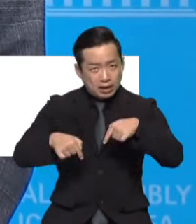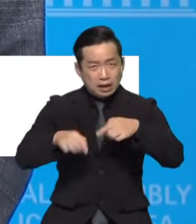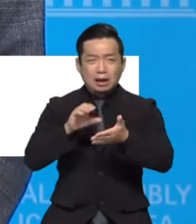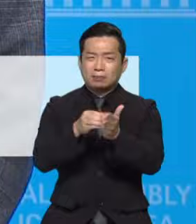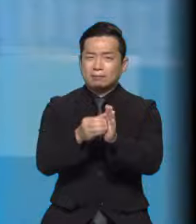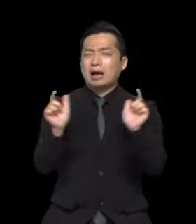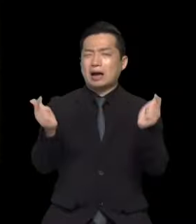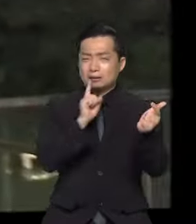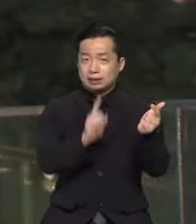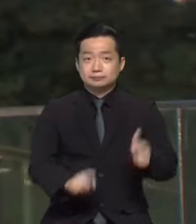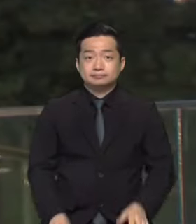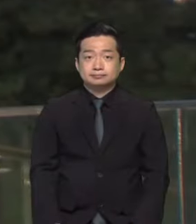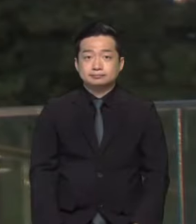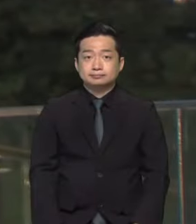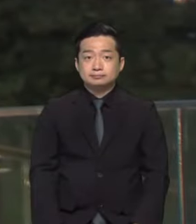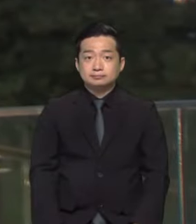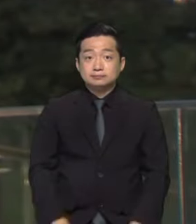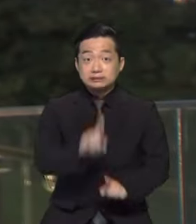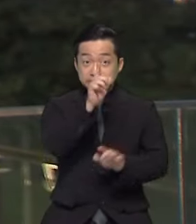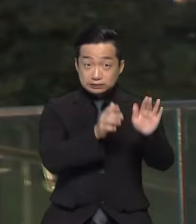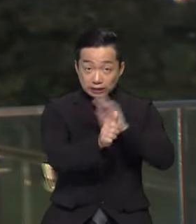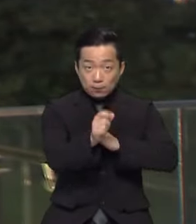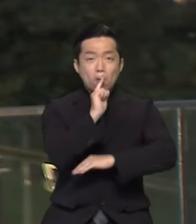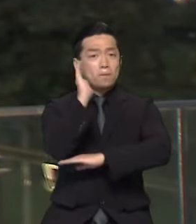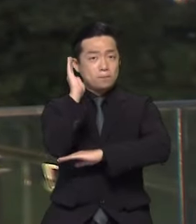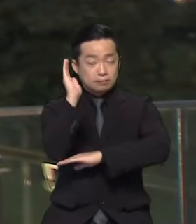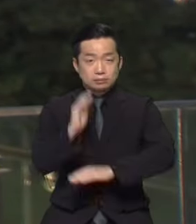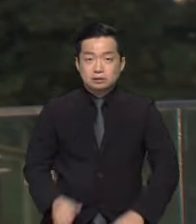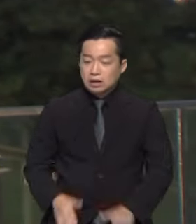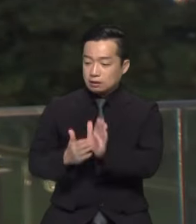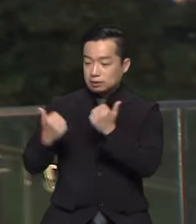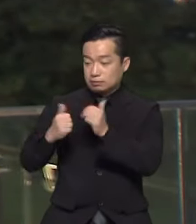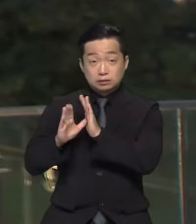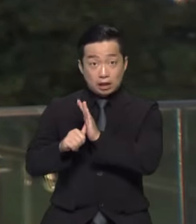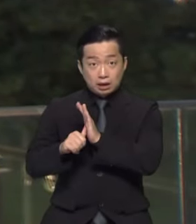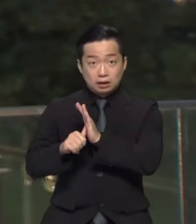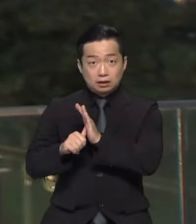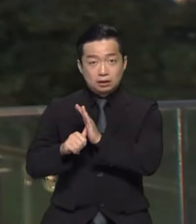(기자) 다만 이 대표 모두발언이나 비공개 회담에서 언급될 걸로 예상됩니다.